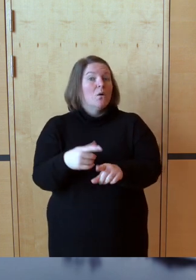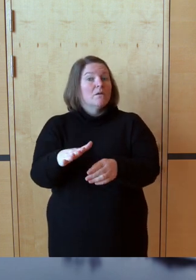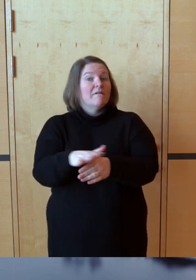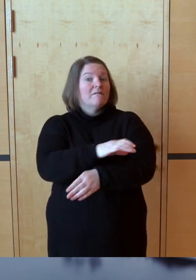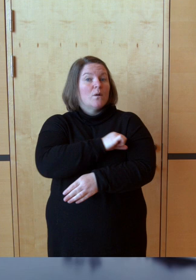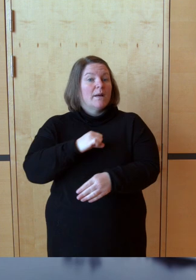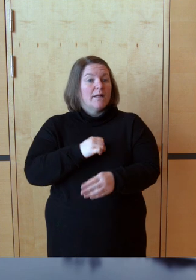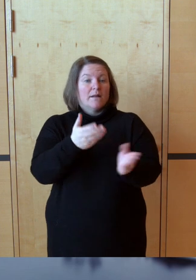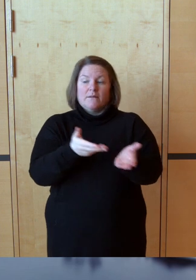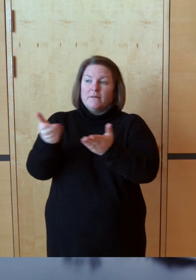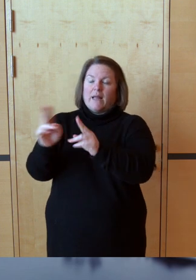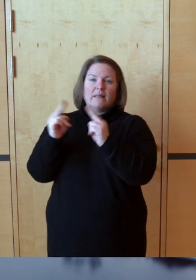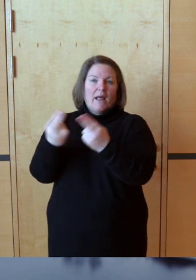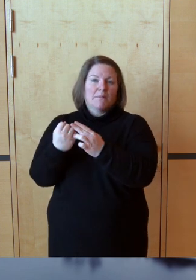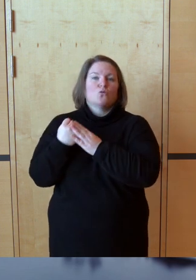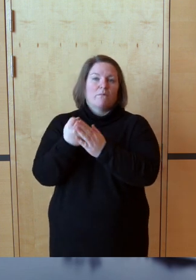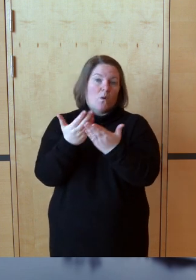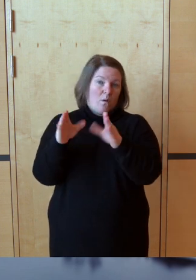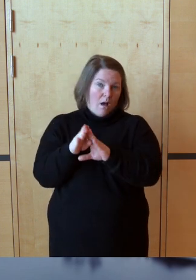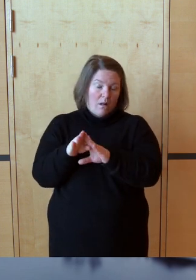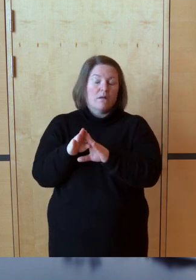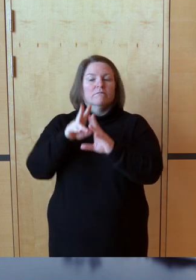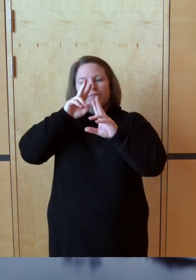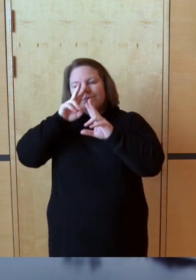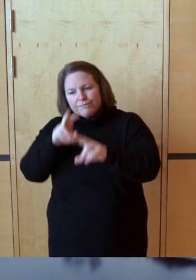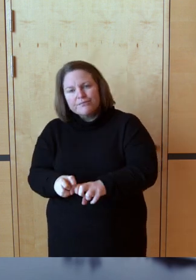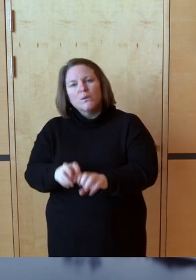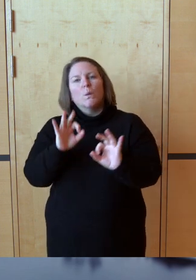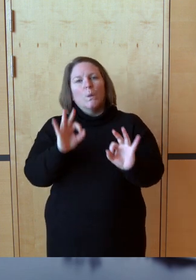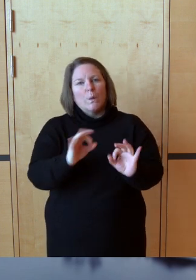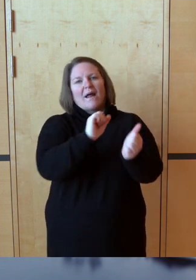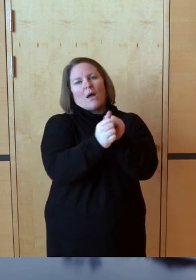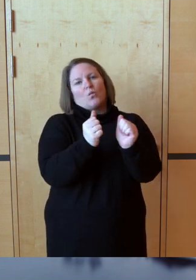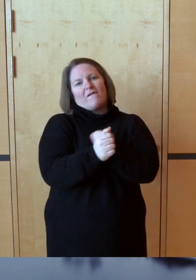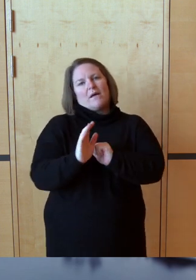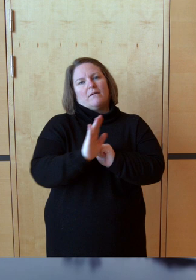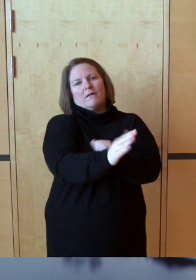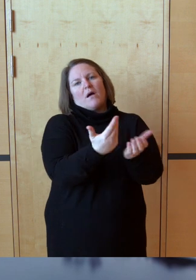Nämnden för support och lokaler att ta fram en plan för renovering